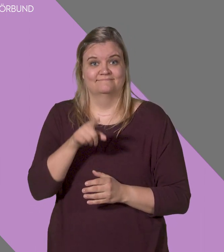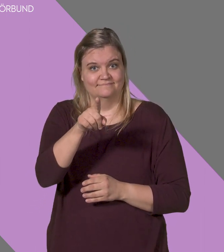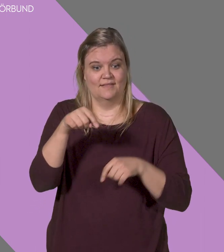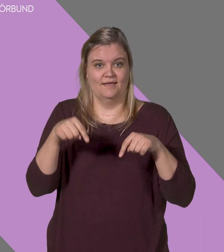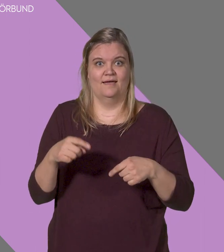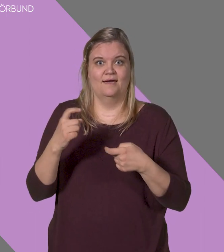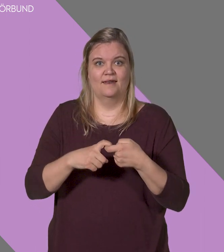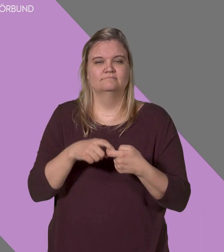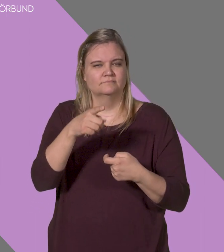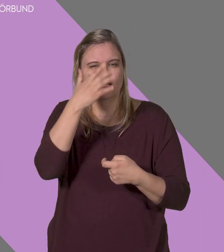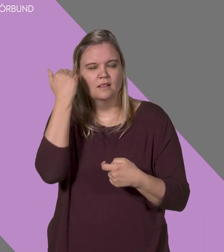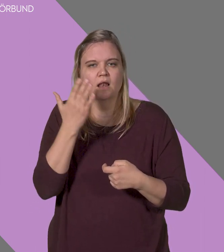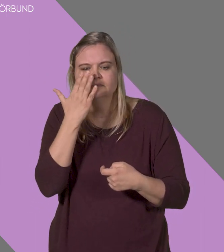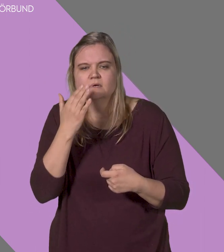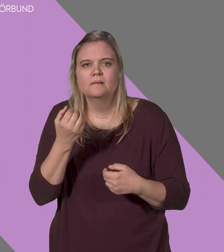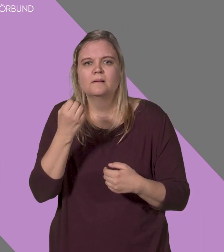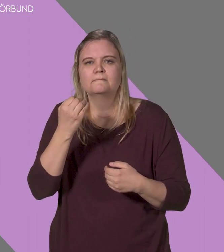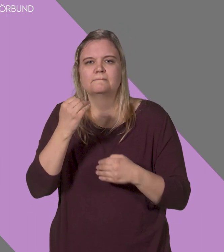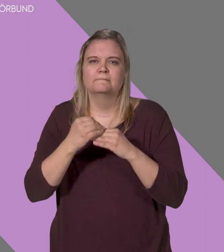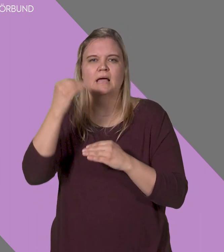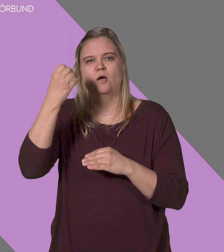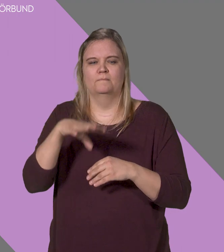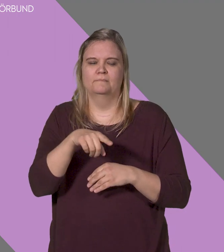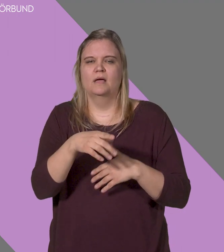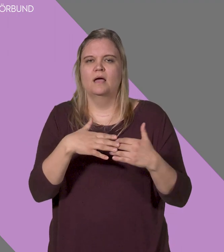Du kan läsa mer om arbetsgruppens förslag -